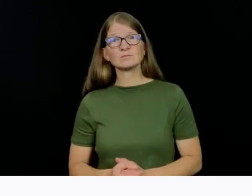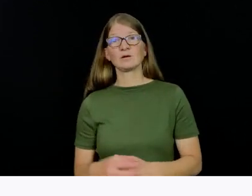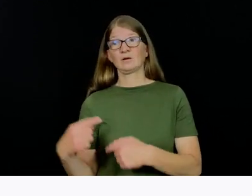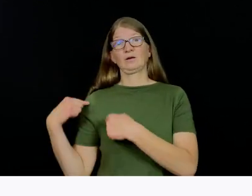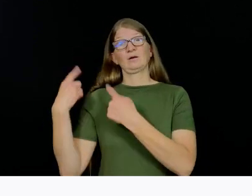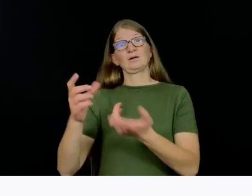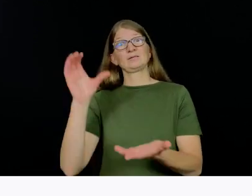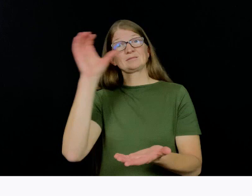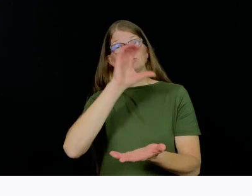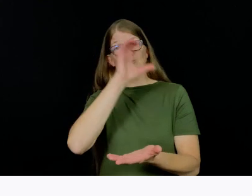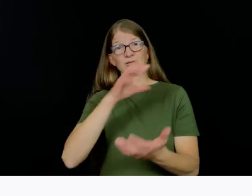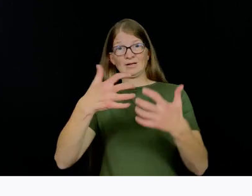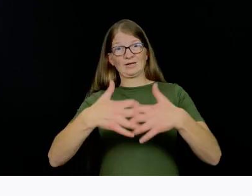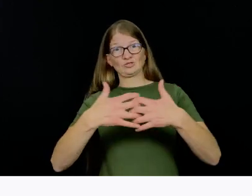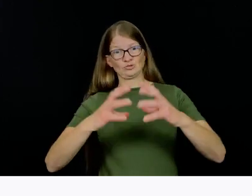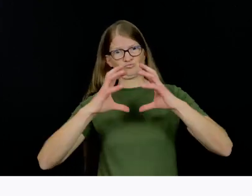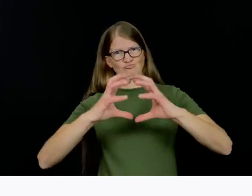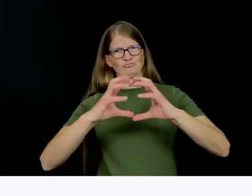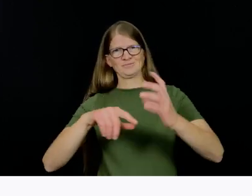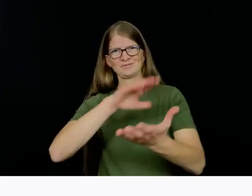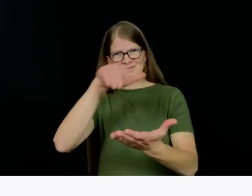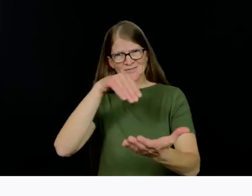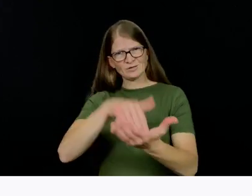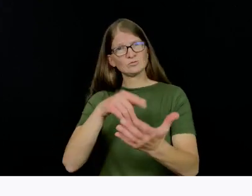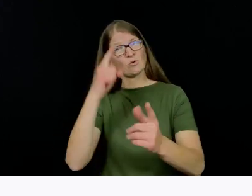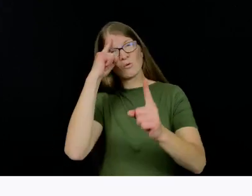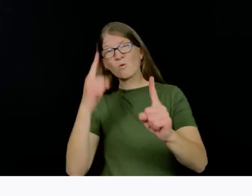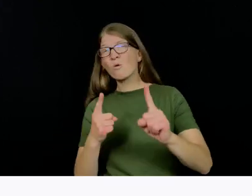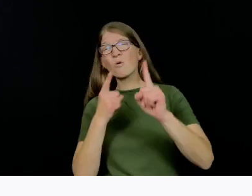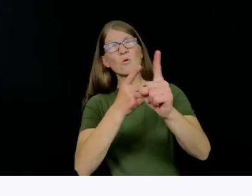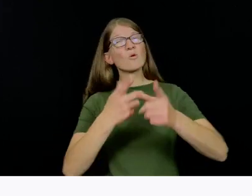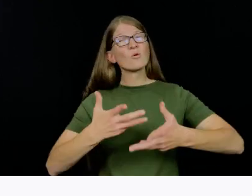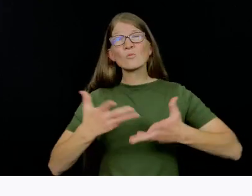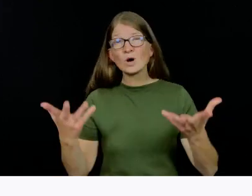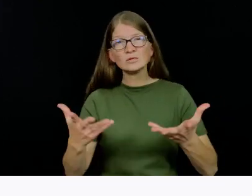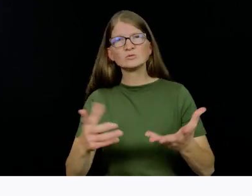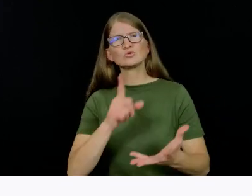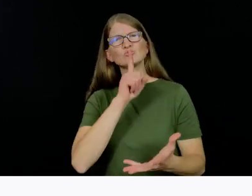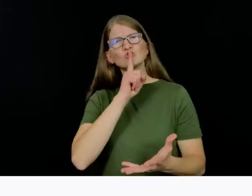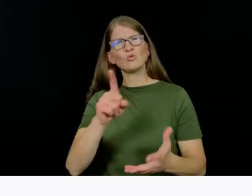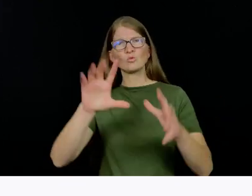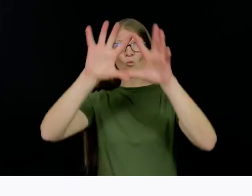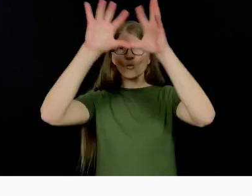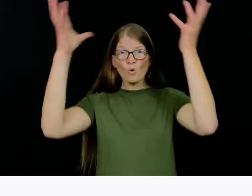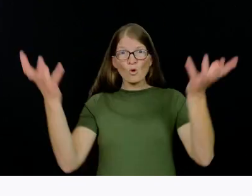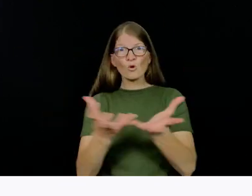مهمتنا في تنظيم معلومات العالم وجعلها متاحة ومفيدة عالمياً